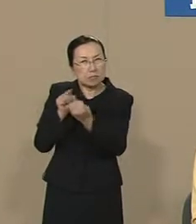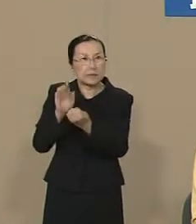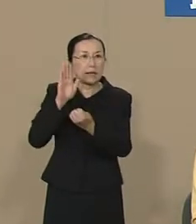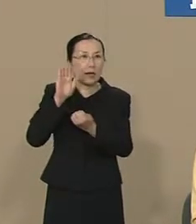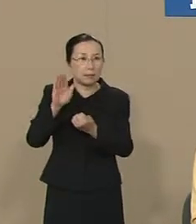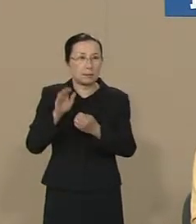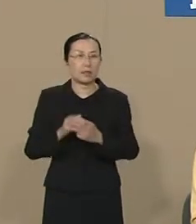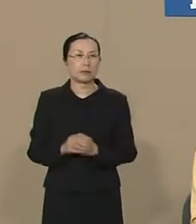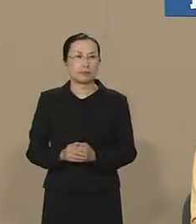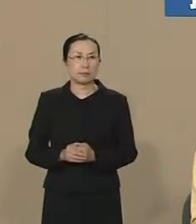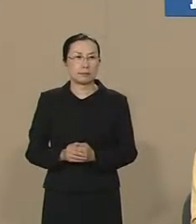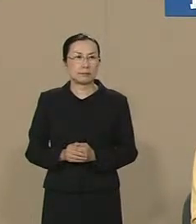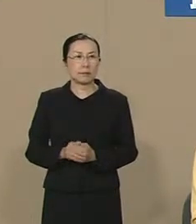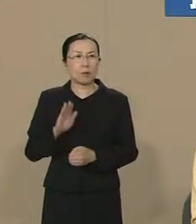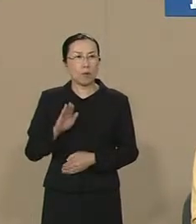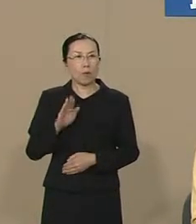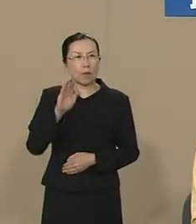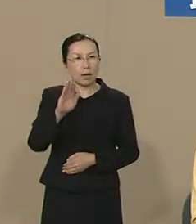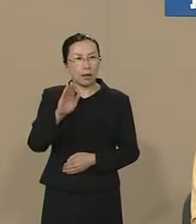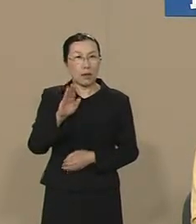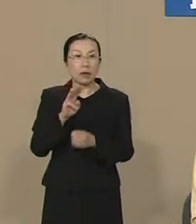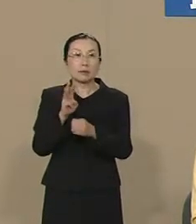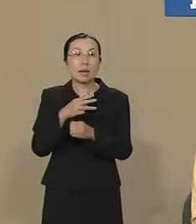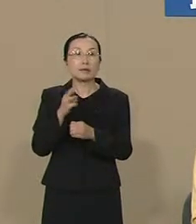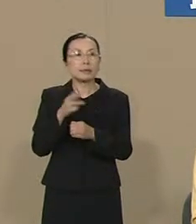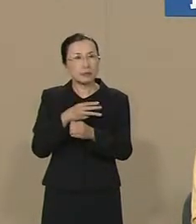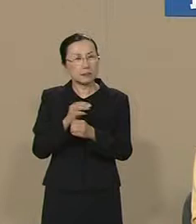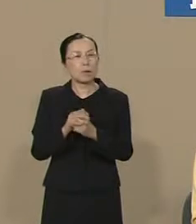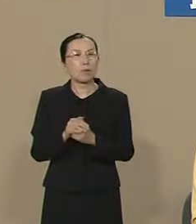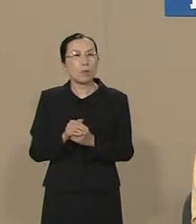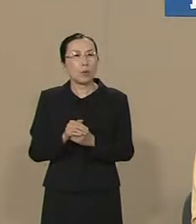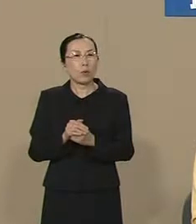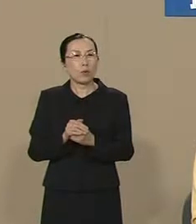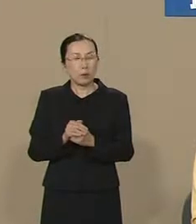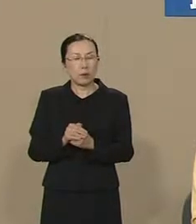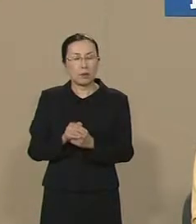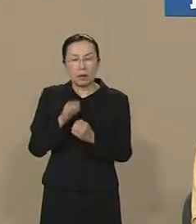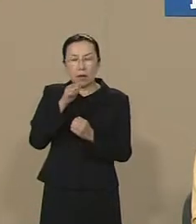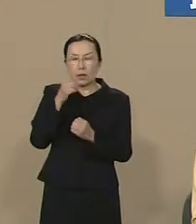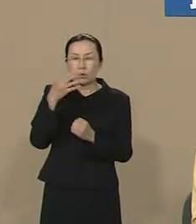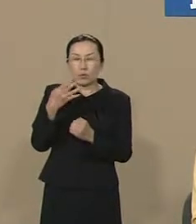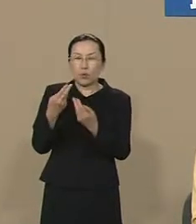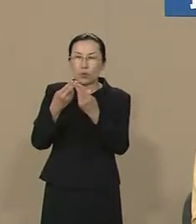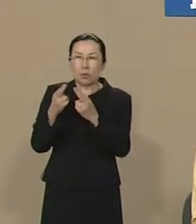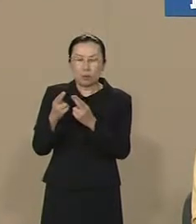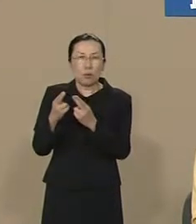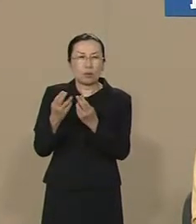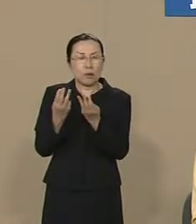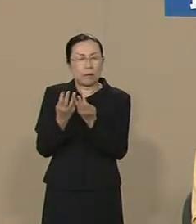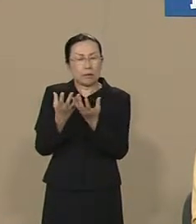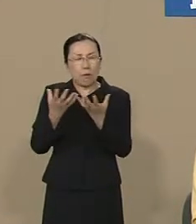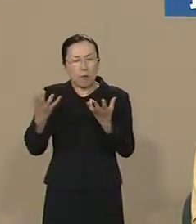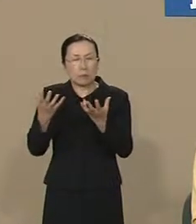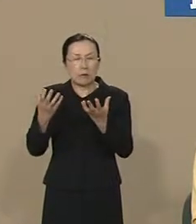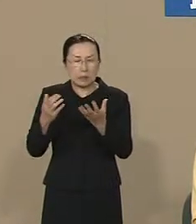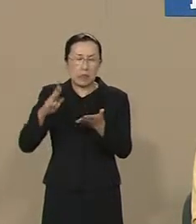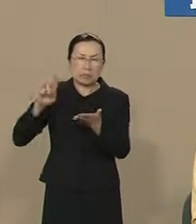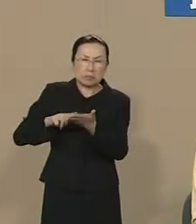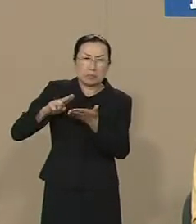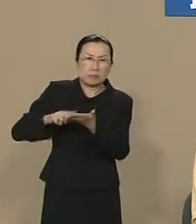これから参議院でも､ 与党の圧倒的多数で 物事が決められてしまうのでは ないかと､心配しています｡